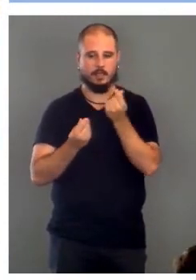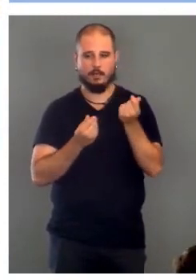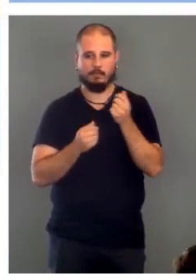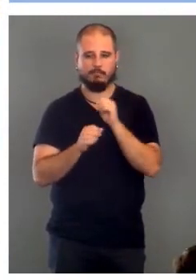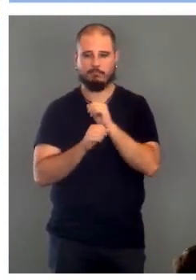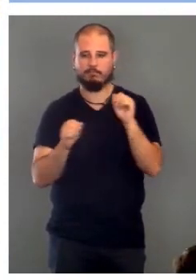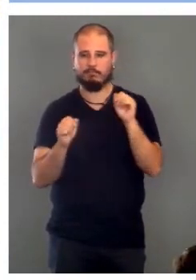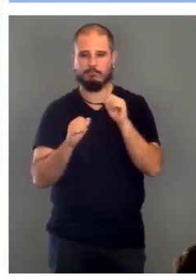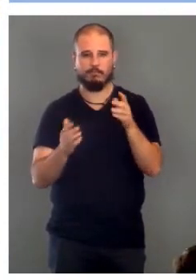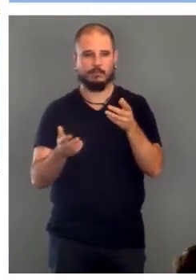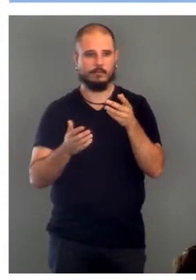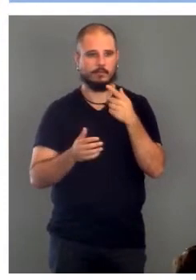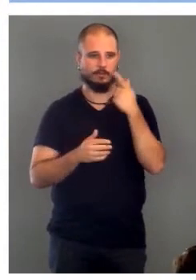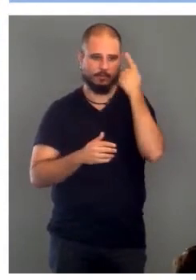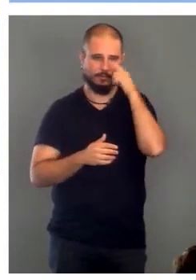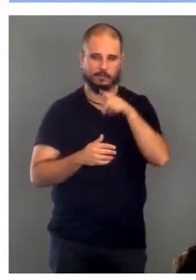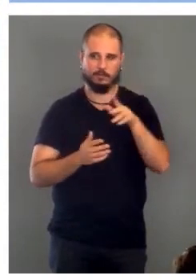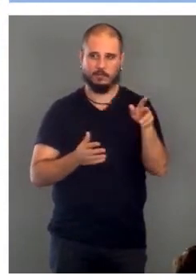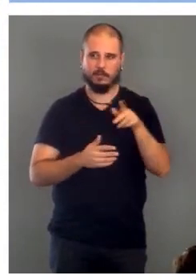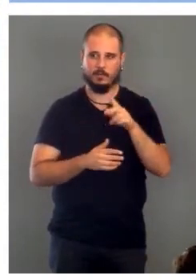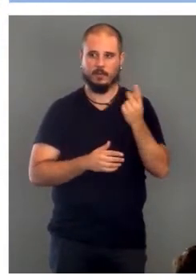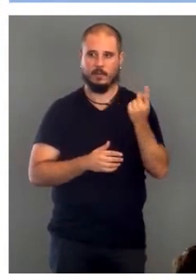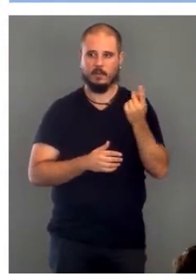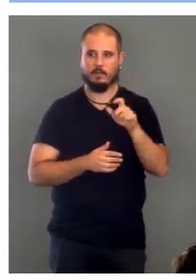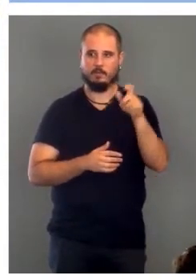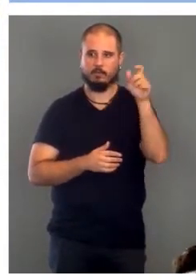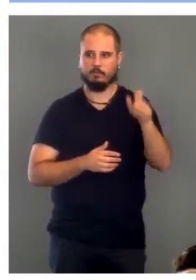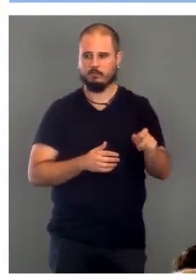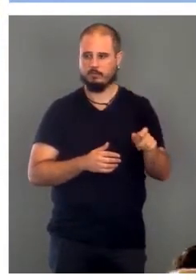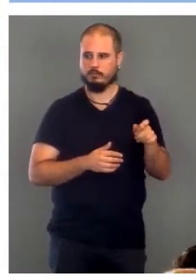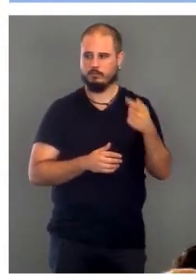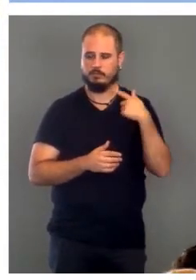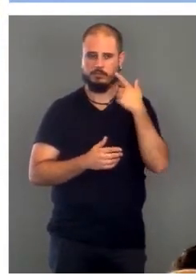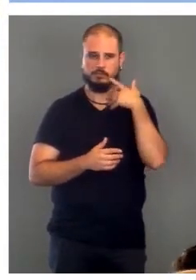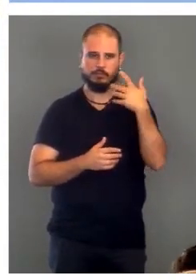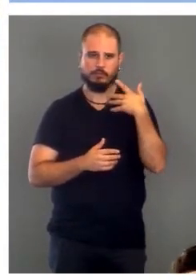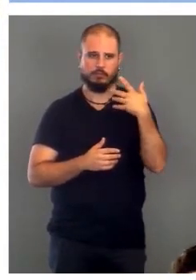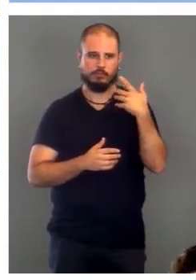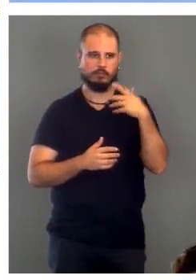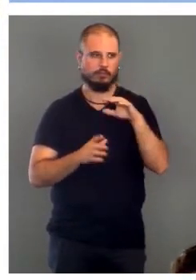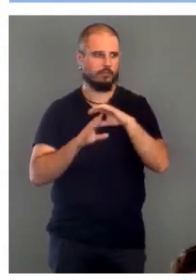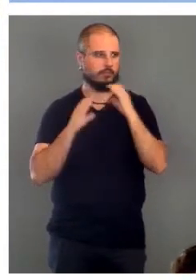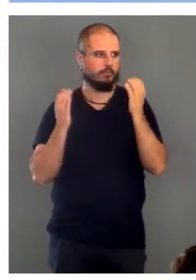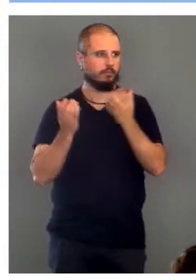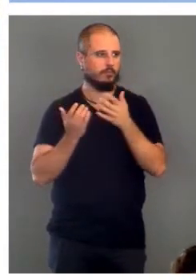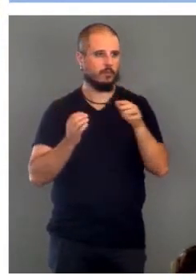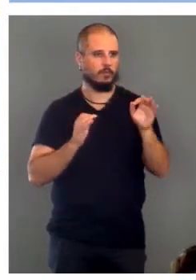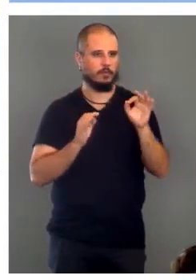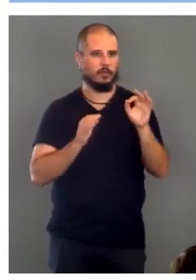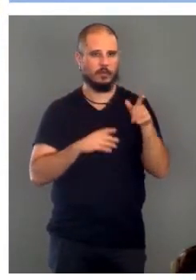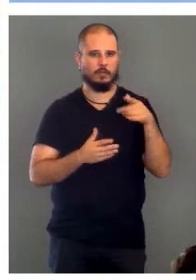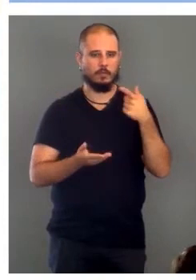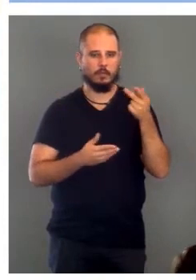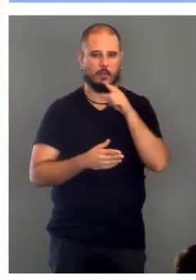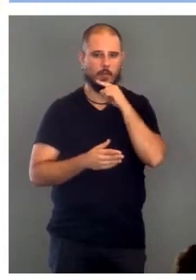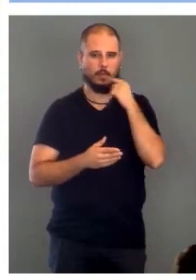Sabe mucho ella Es una de las Grandes exponentes a nivel internacional De la alta Pastelería por supuesto es Navarra y es